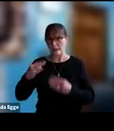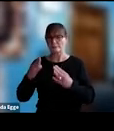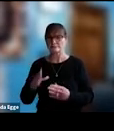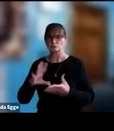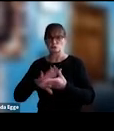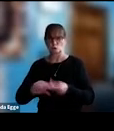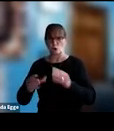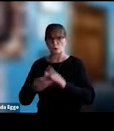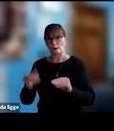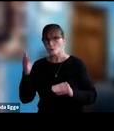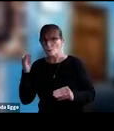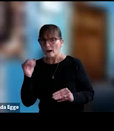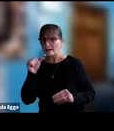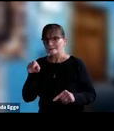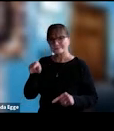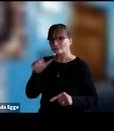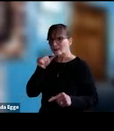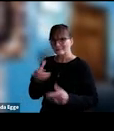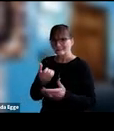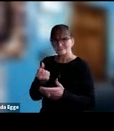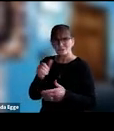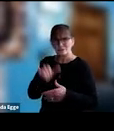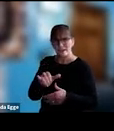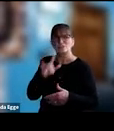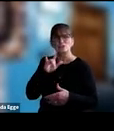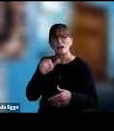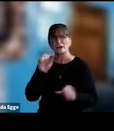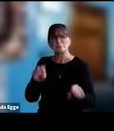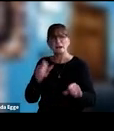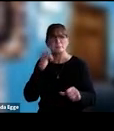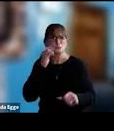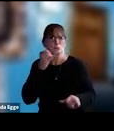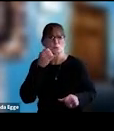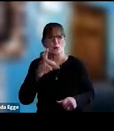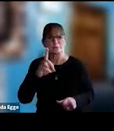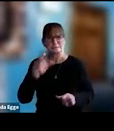porque él o ella nunca va a poder hacerlo. No podrá llamar al examinador de discapacidad